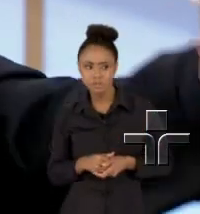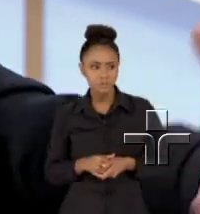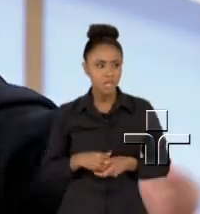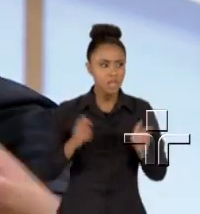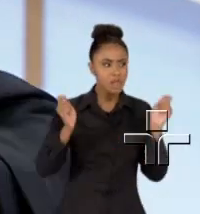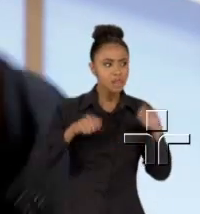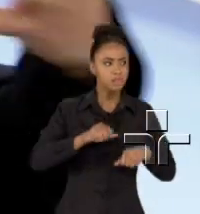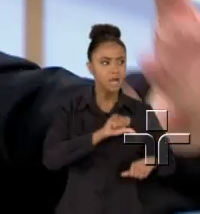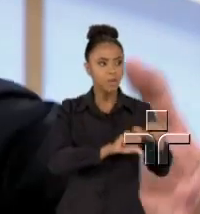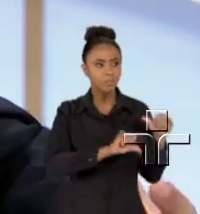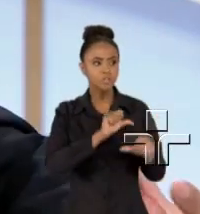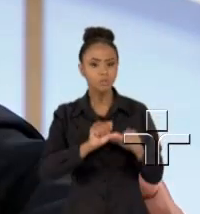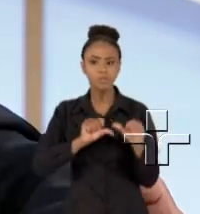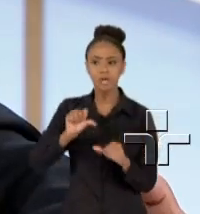vai conseguindo fazer essa mudança.